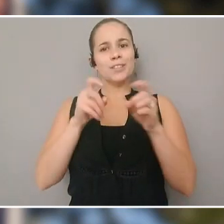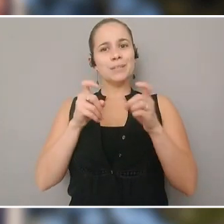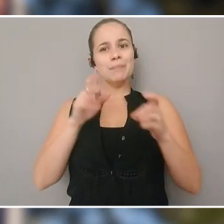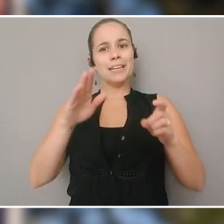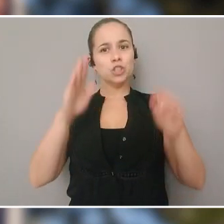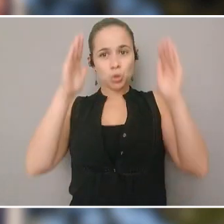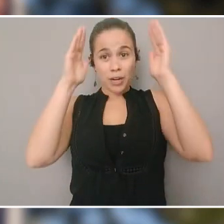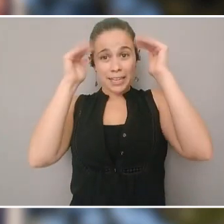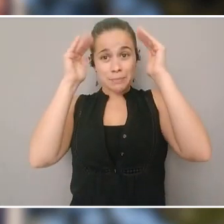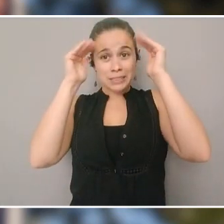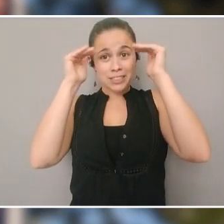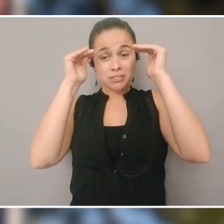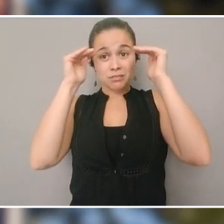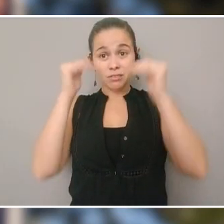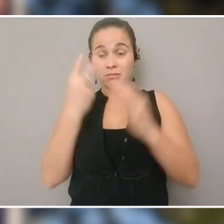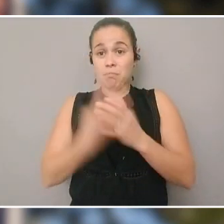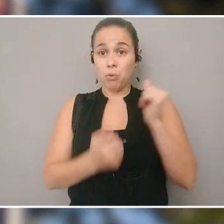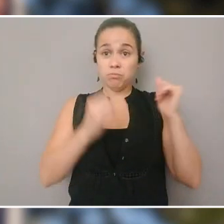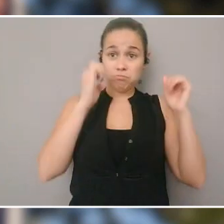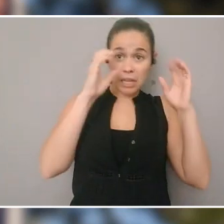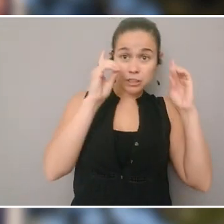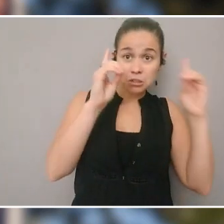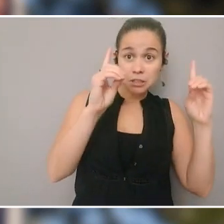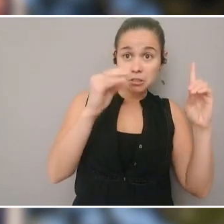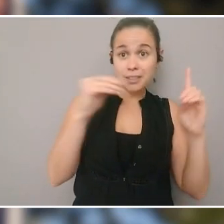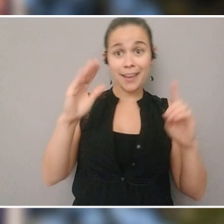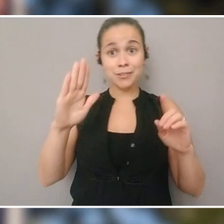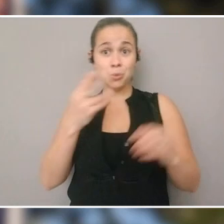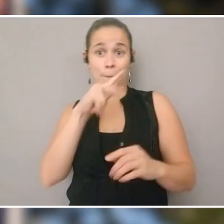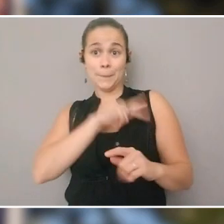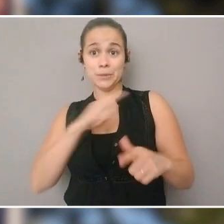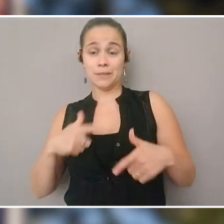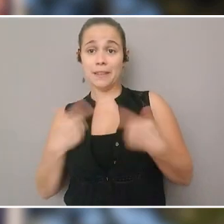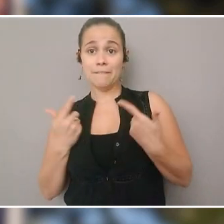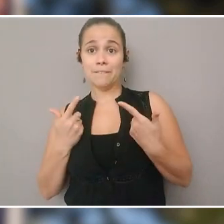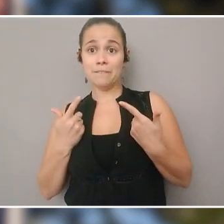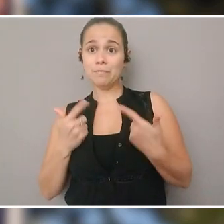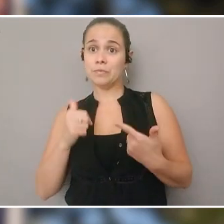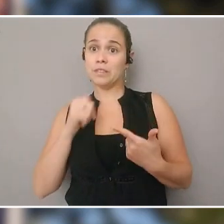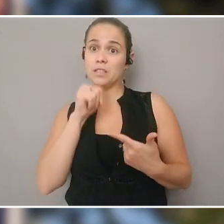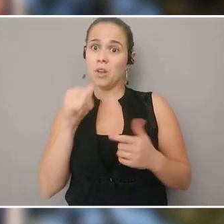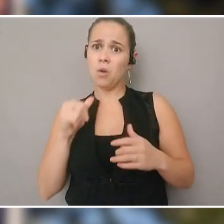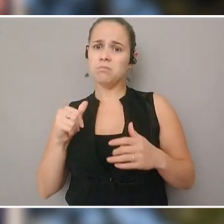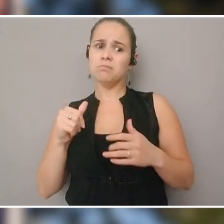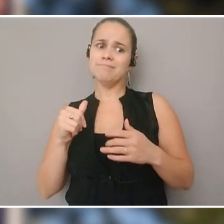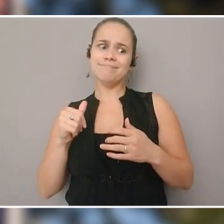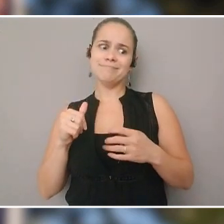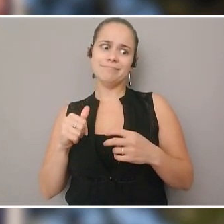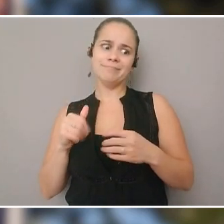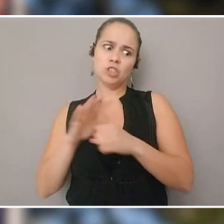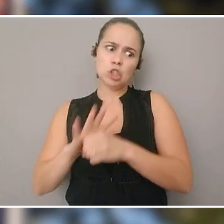tanto educativamente como en la vida. No sean